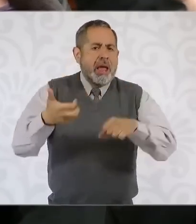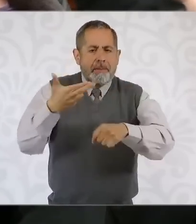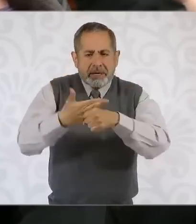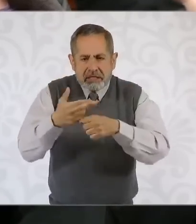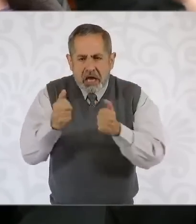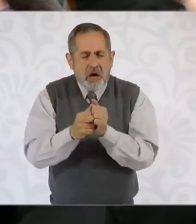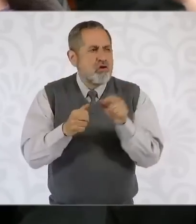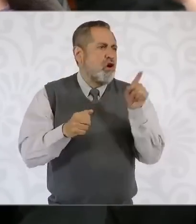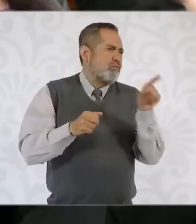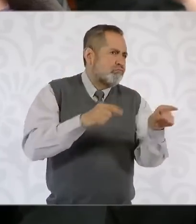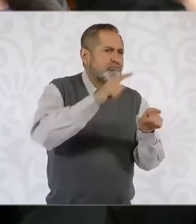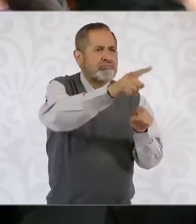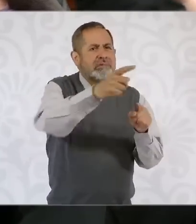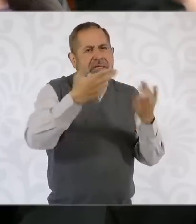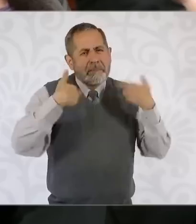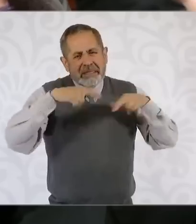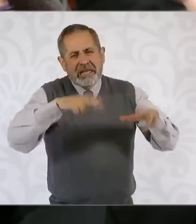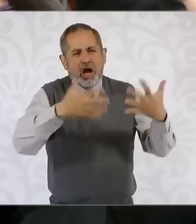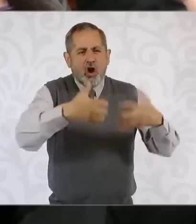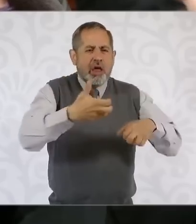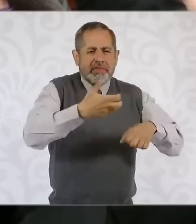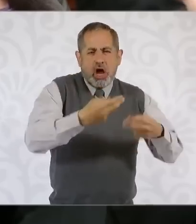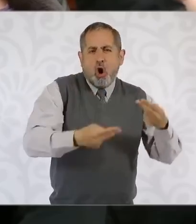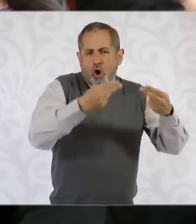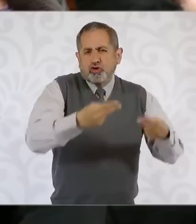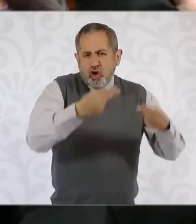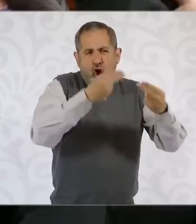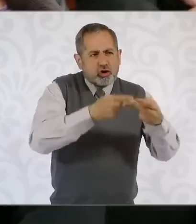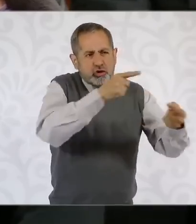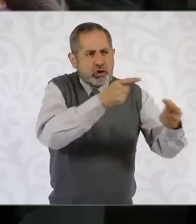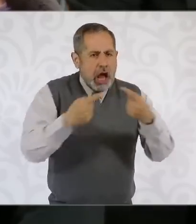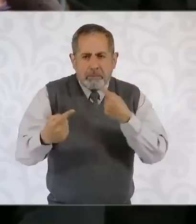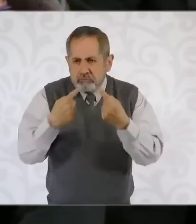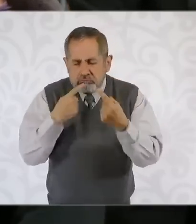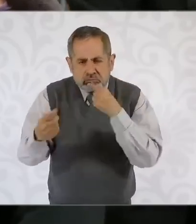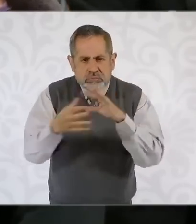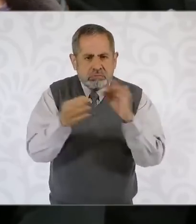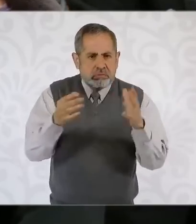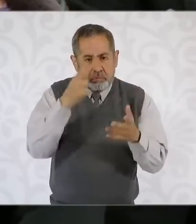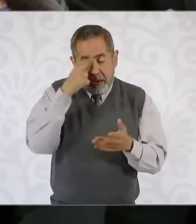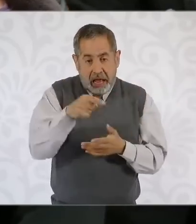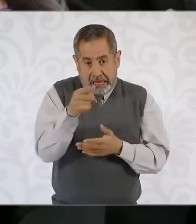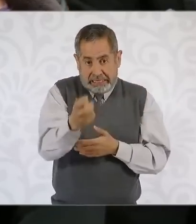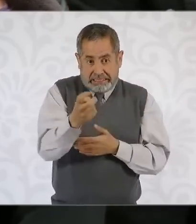empresariales representaciones para explicarles también este plan que bueno los resultados más